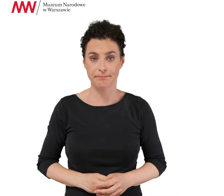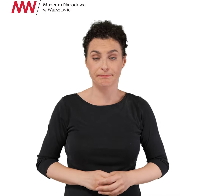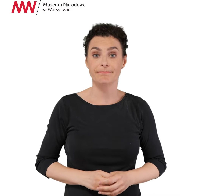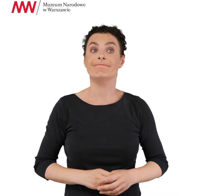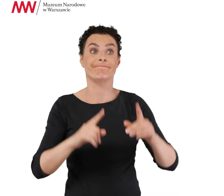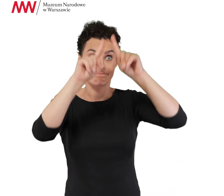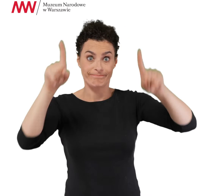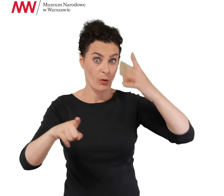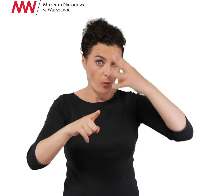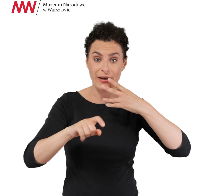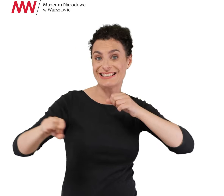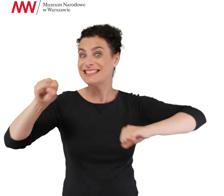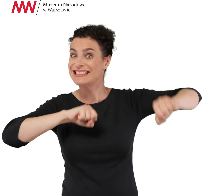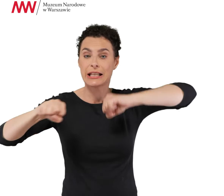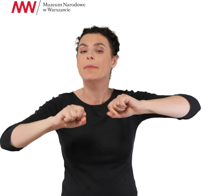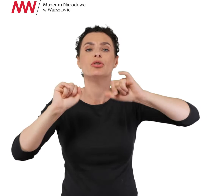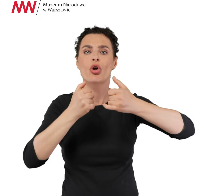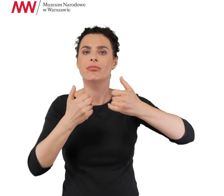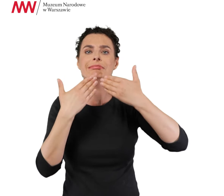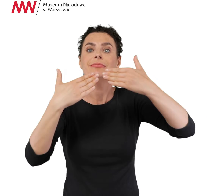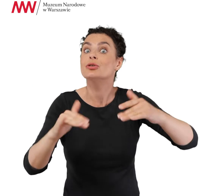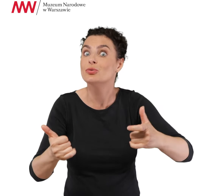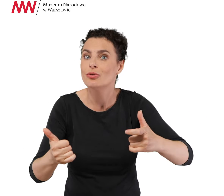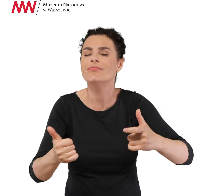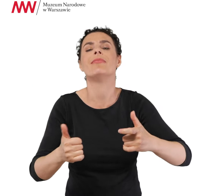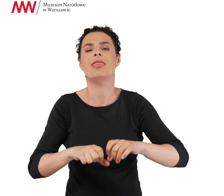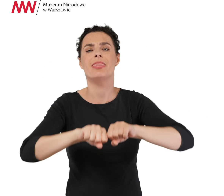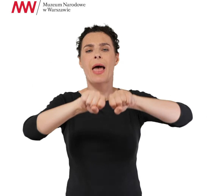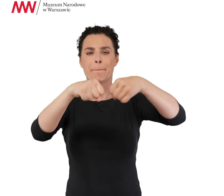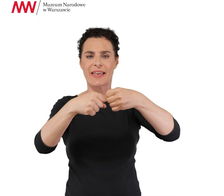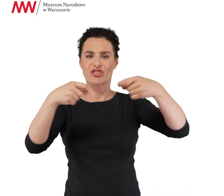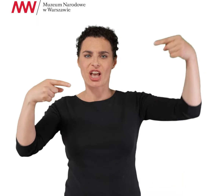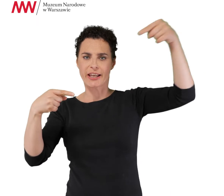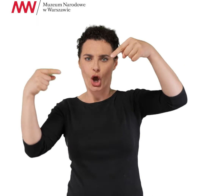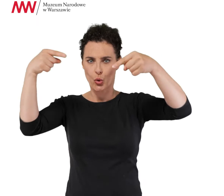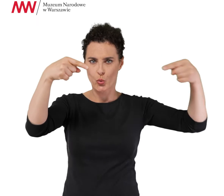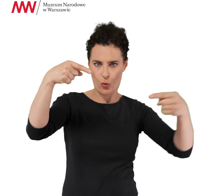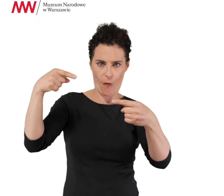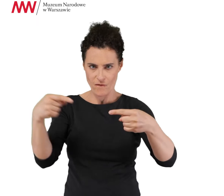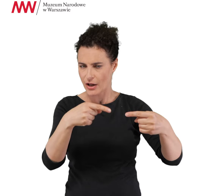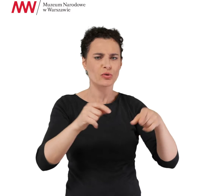Jej dynamizm zawdzięcza "napięciom kierunkowym" -